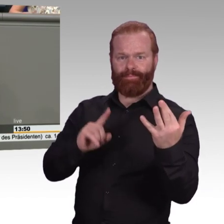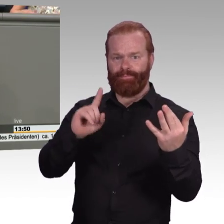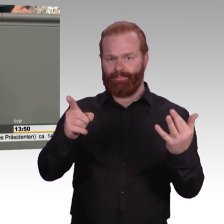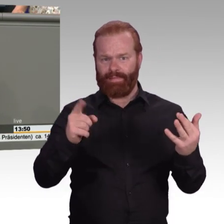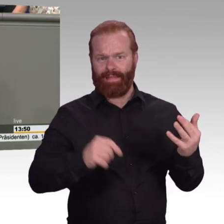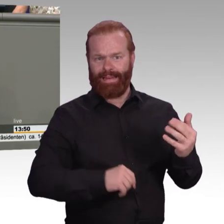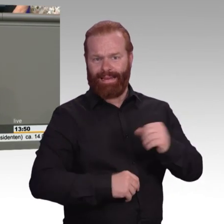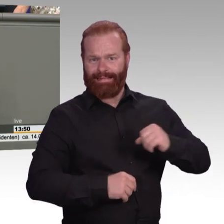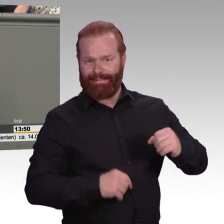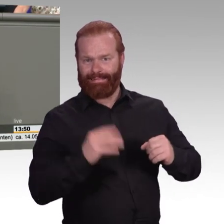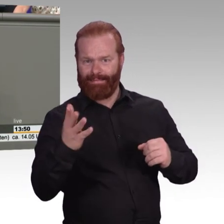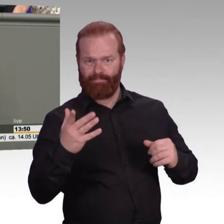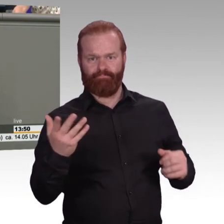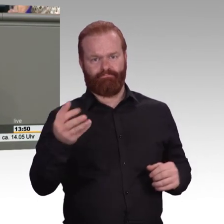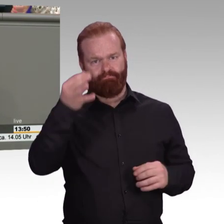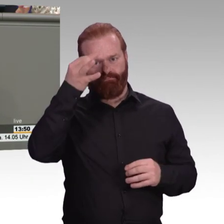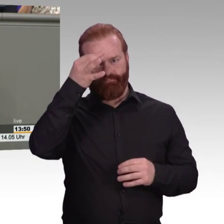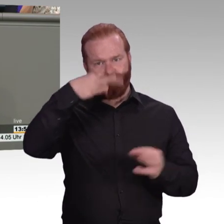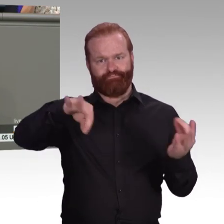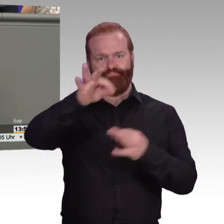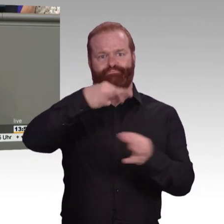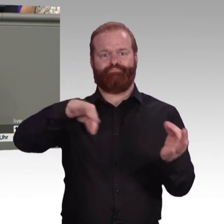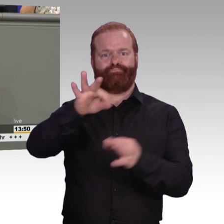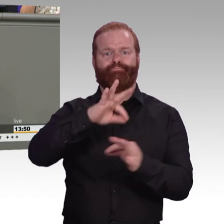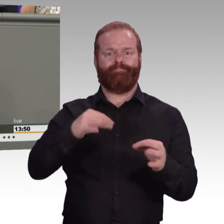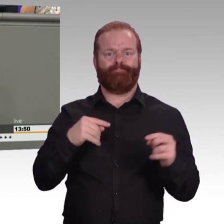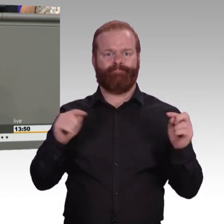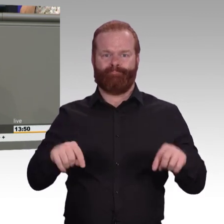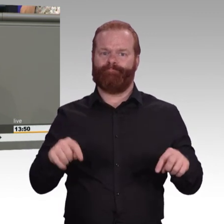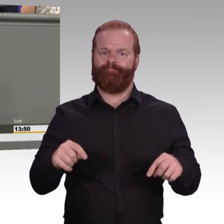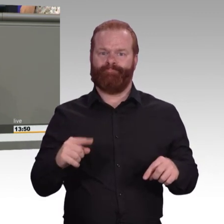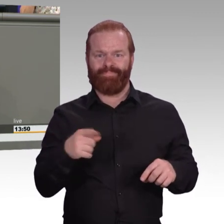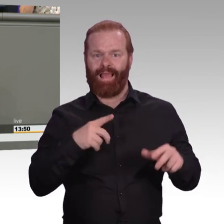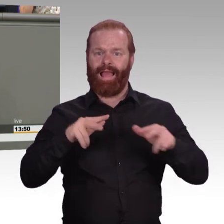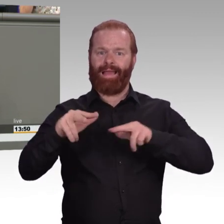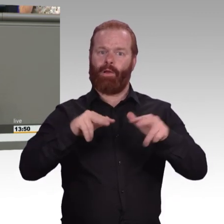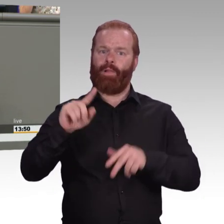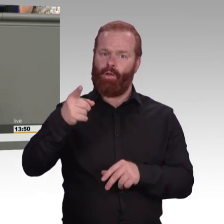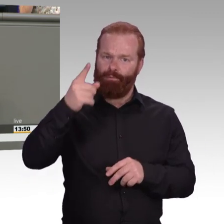haben wir in der letzten Legislatur schon unter meinem Vorsitz uns angeschaut, wie sieht es denn aus mit der Umsetzung